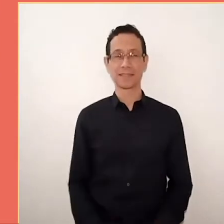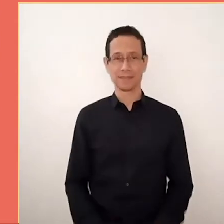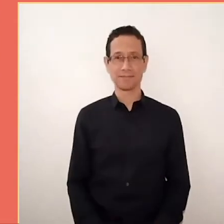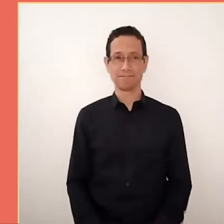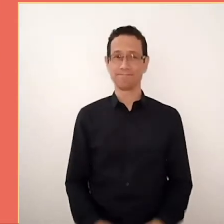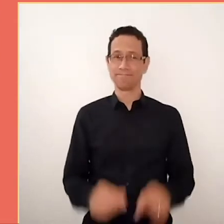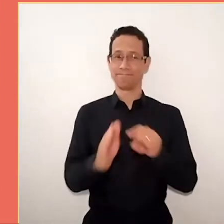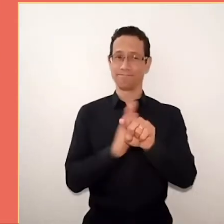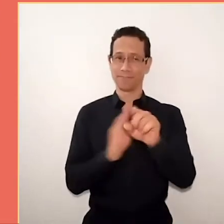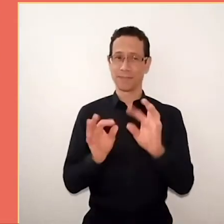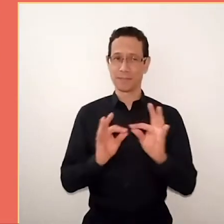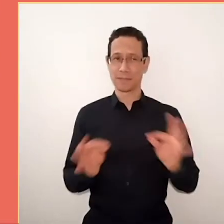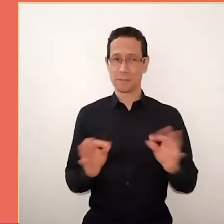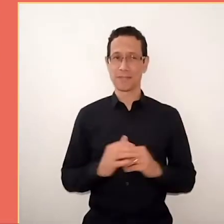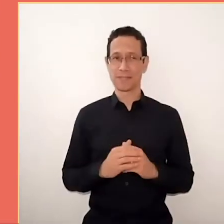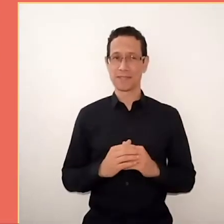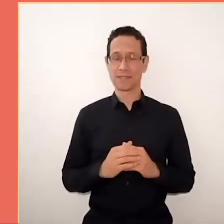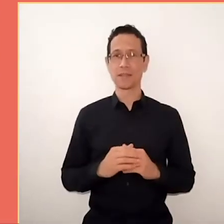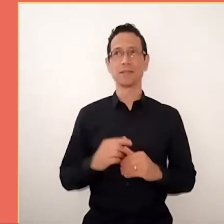ou seja, uma pergunta que talvez a gente não se faça muito,